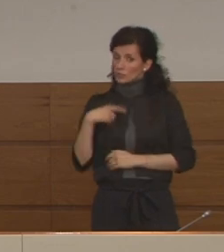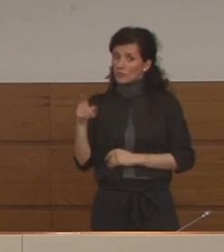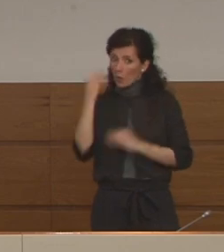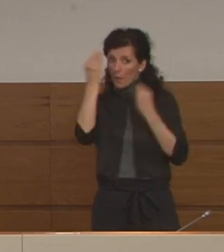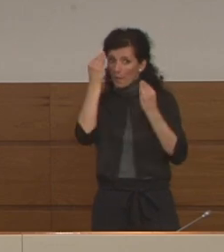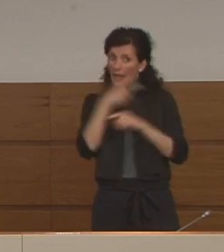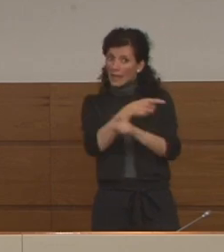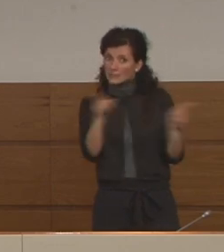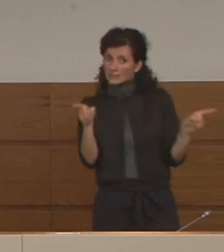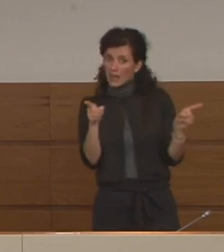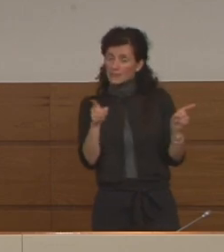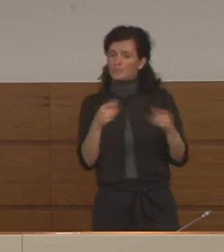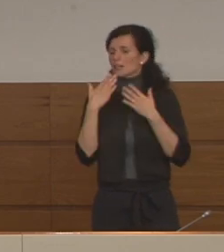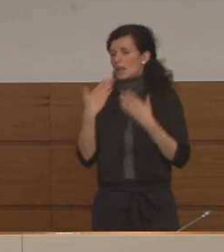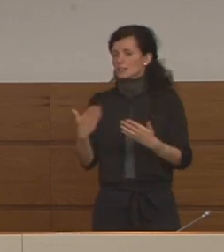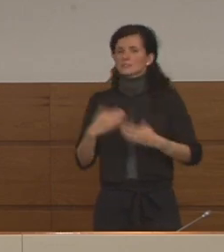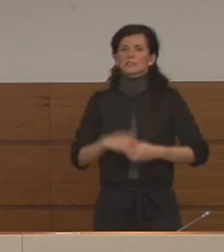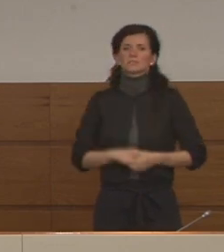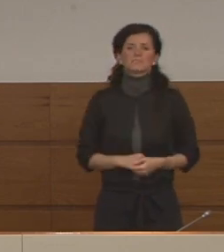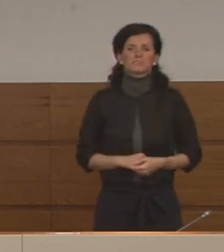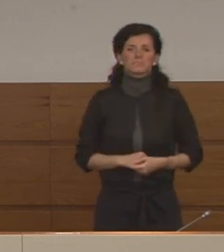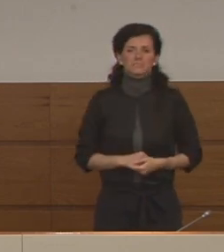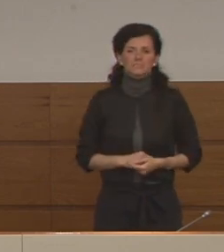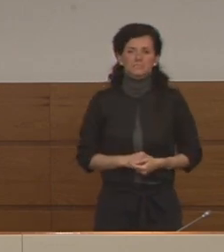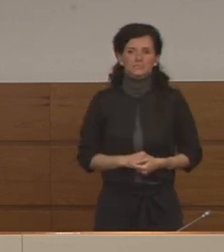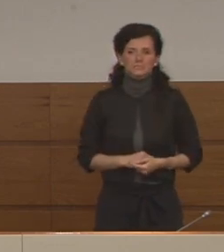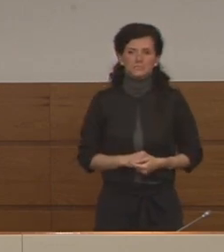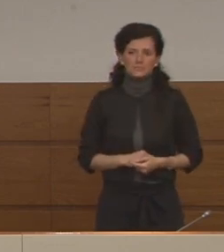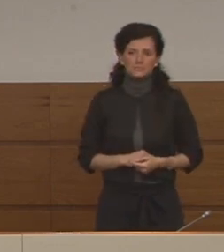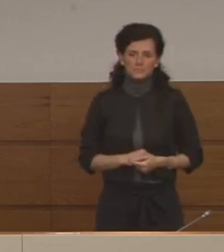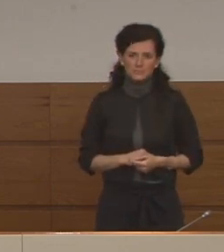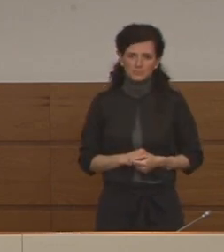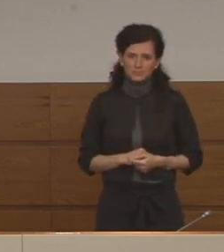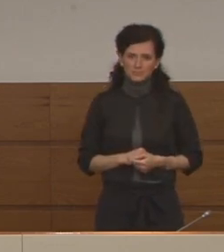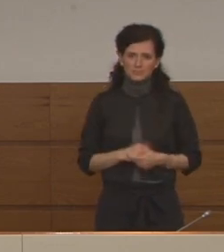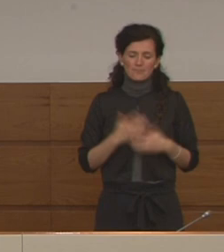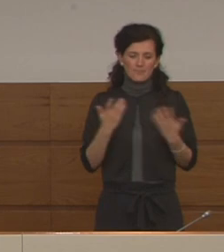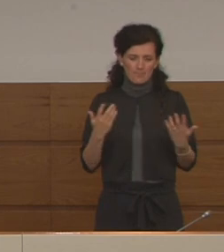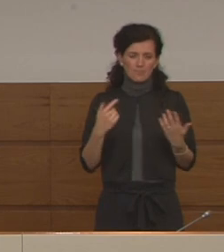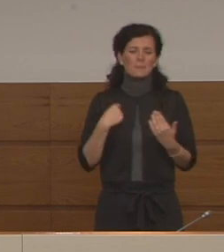Allora, parto dalla risposta del comitato di esperti.